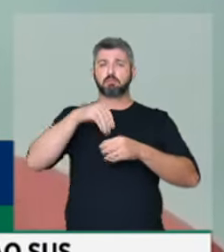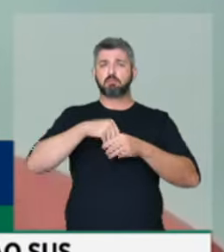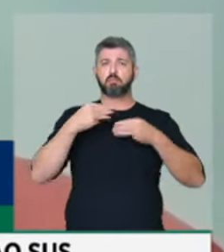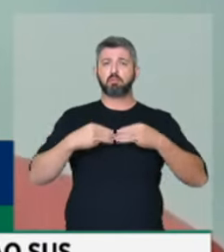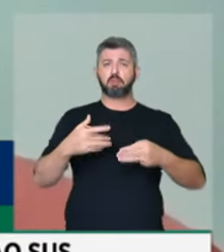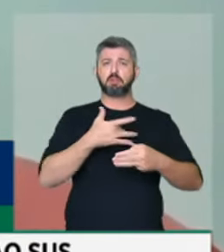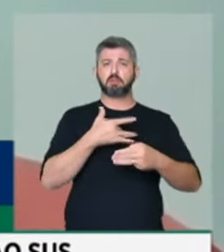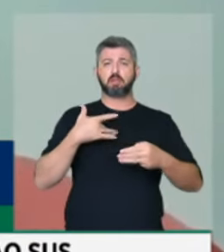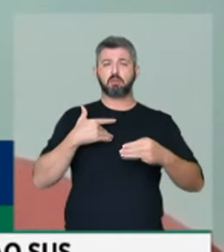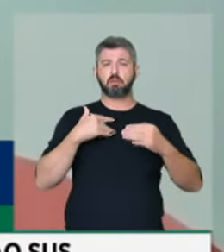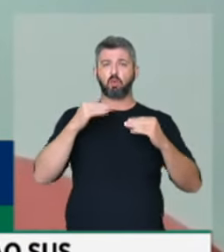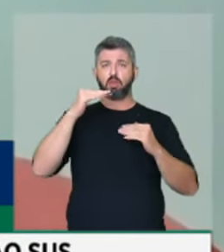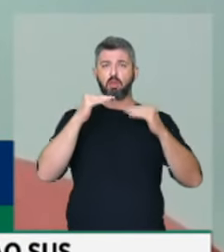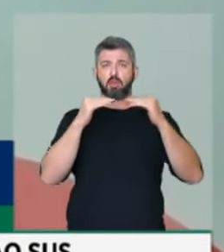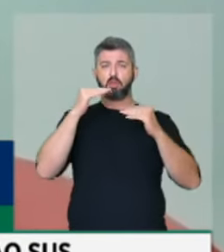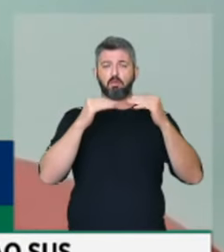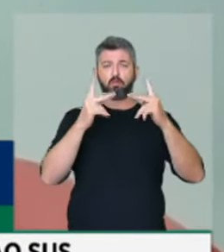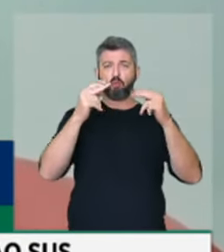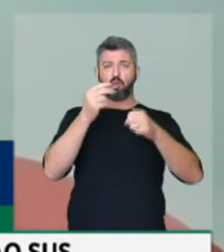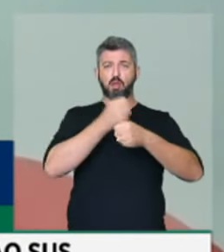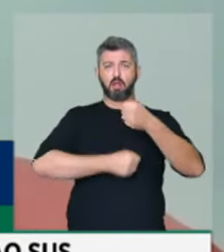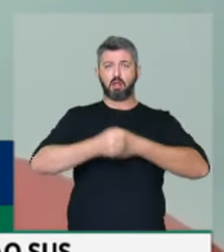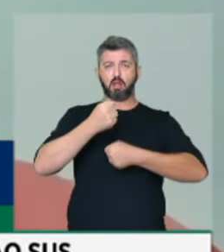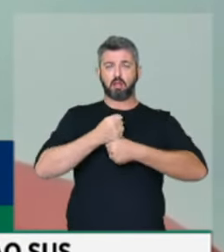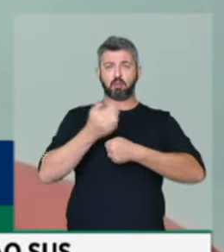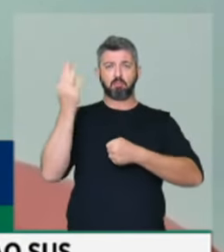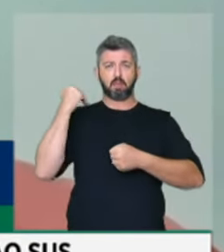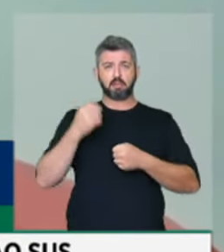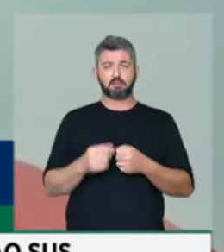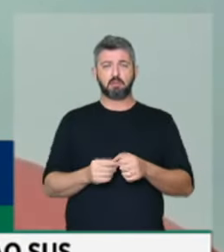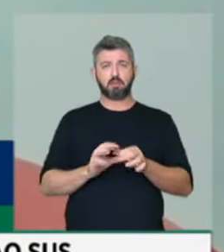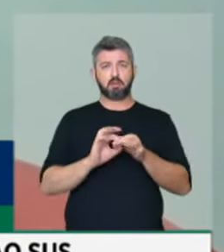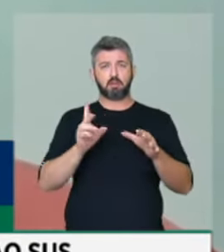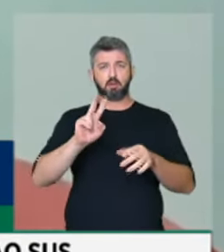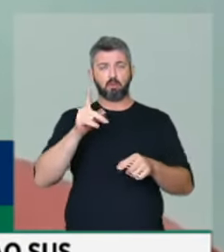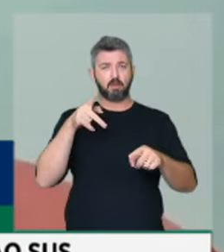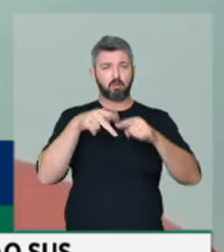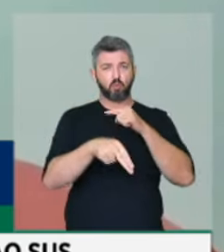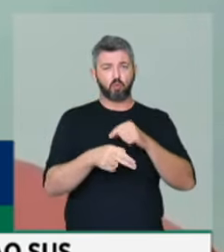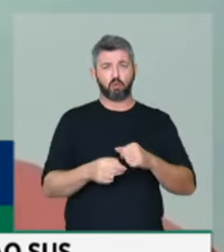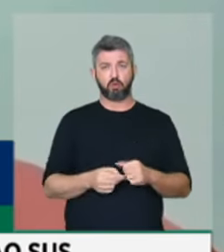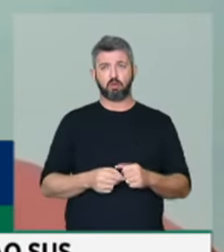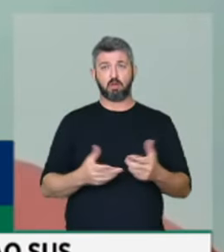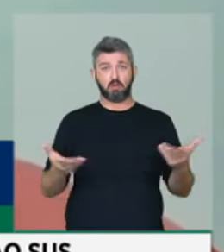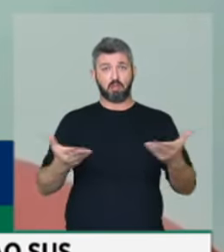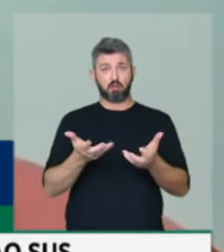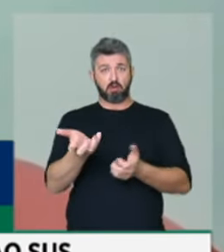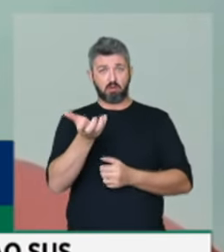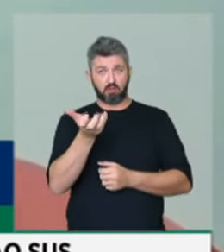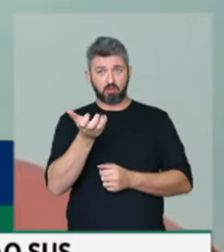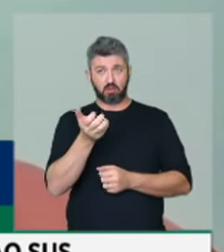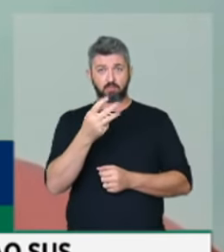PATAMAR DO ANO PASSADO? E NÃO PERMITIR O CORTE QUE QUEREM FAZER MAIS DE 35 MILHÕES DE REAIS NO ORÇAMENTO DO MINISTÉRIO ESSE ANO NA MAIOR